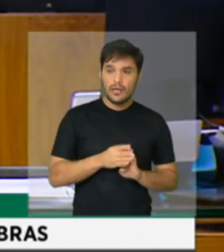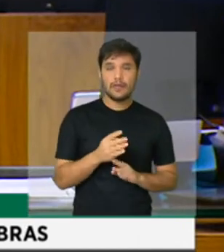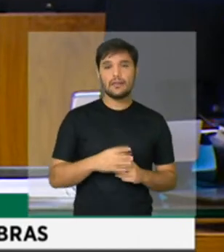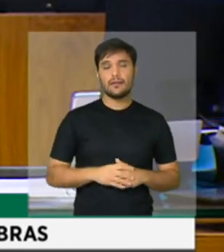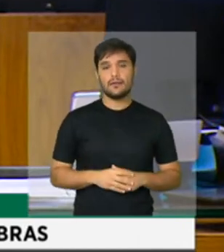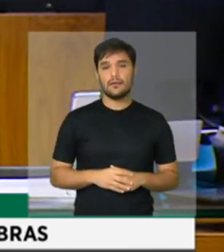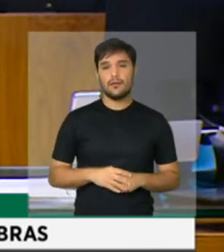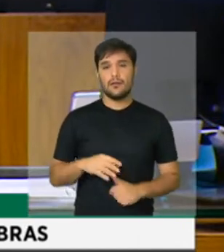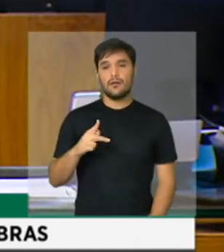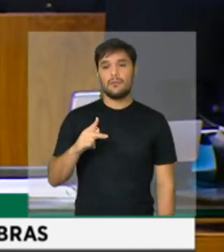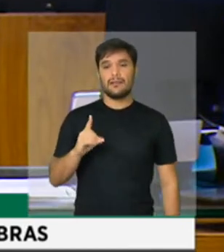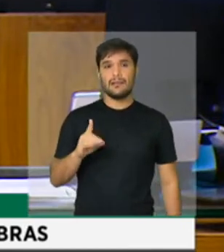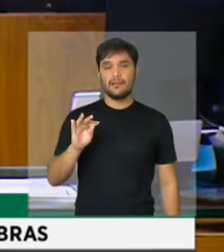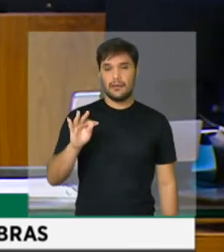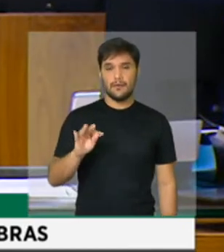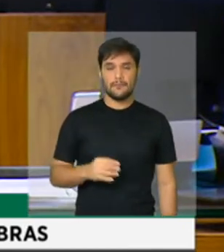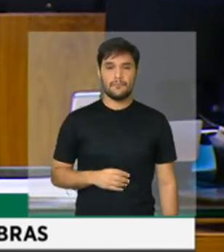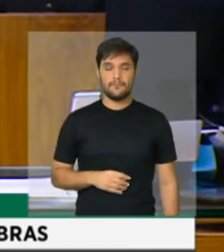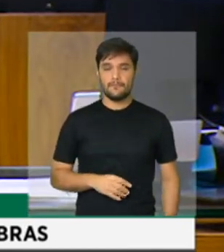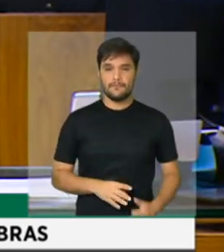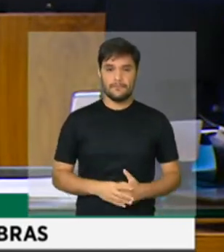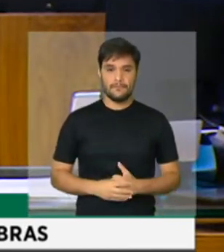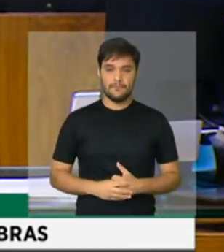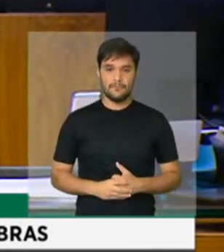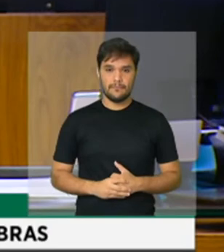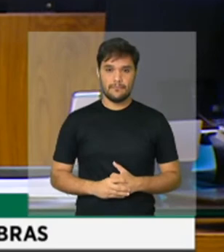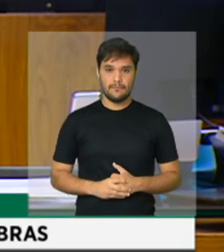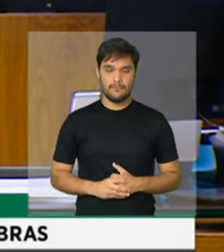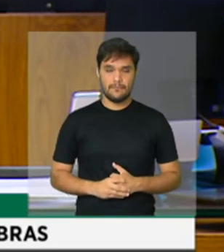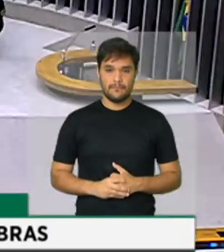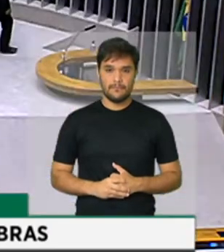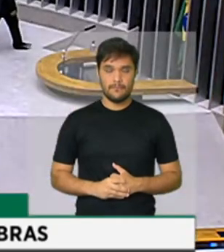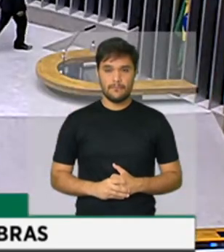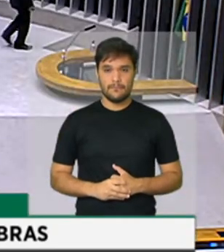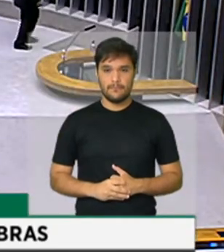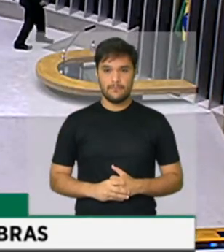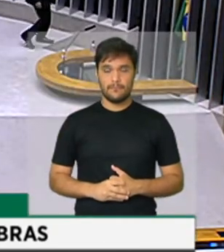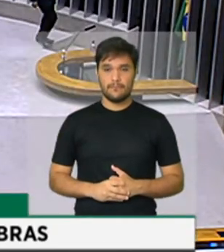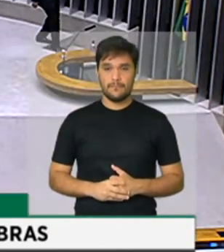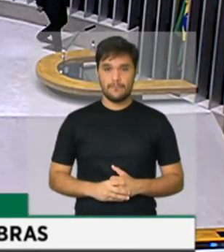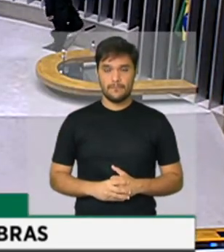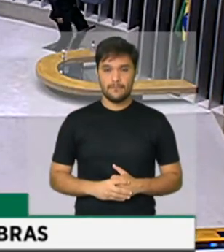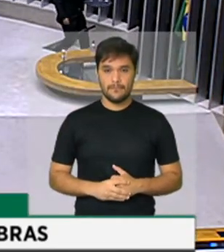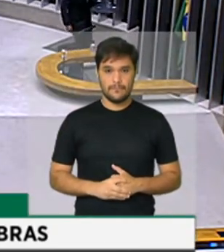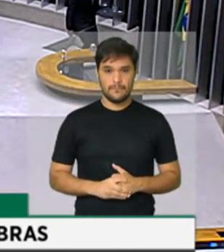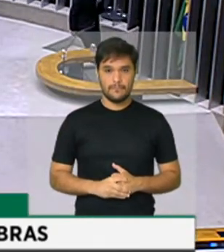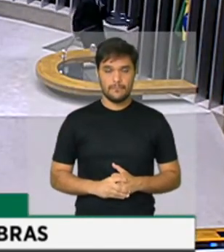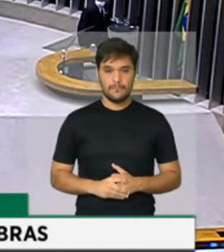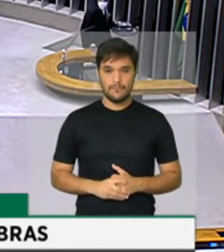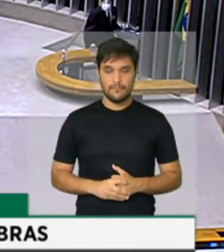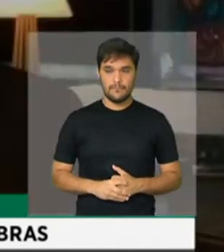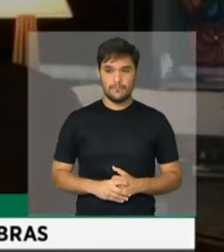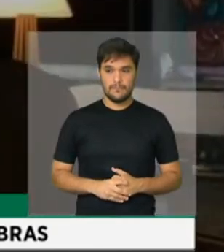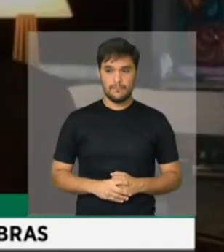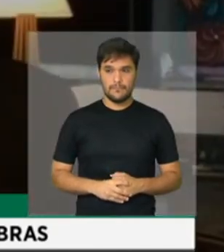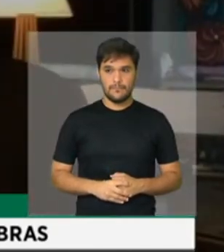AO REQUERIMENTO DE RETIRADA. -- [PRESIDENTE]: COMO ORIENTA O PDT, DEPUTADO WOLNEY? [DEP. WOLNEY QUEIROZ]: BOA TARDE, PRESIDENTE. SENHORAS E SENHORES PARLAMENTARES. PRESIDENTE HOJE